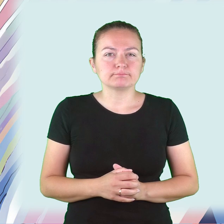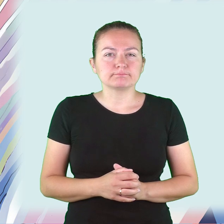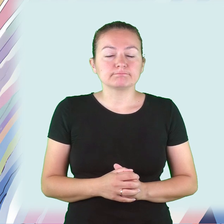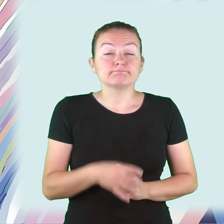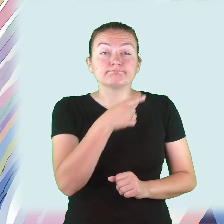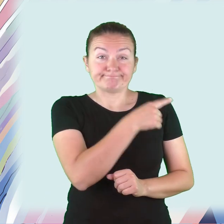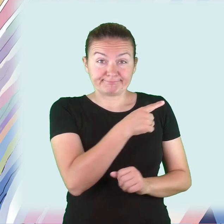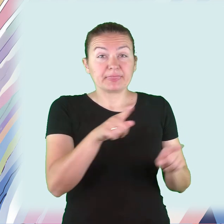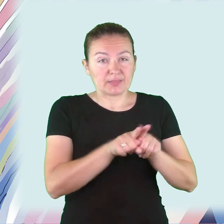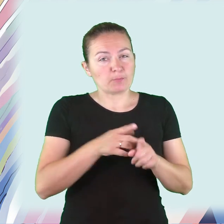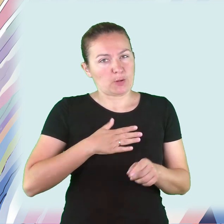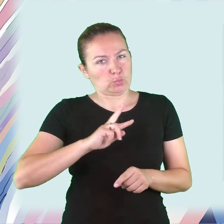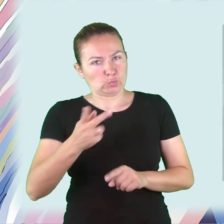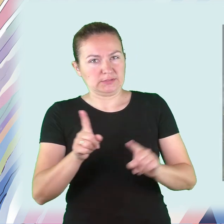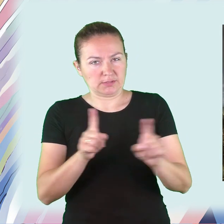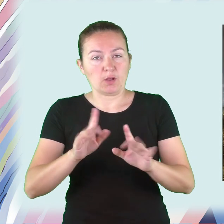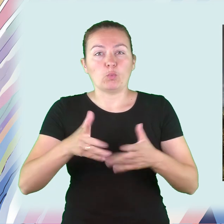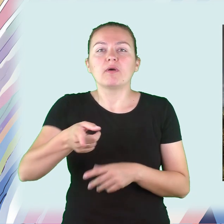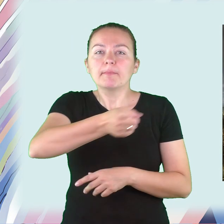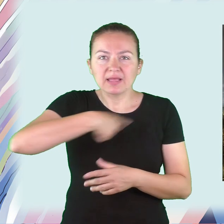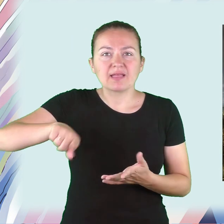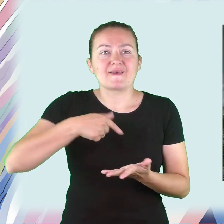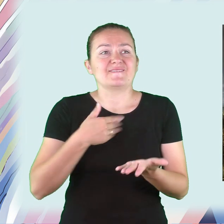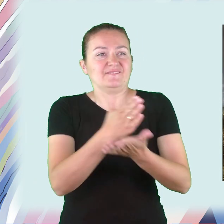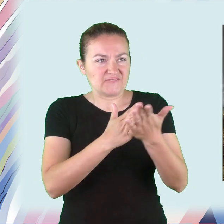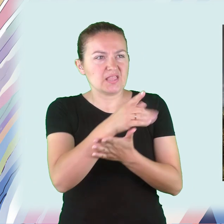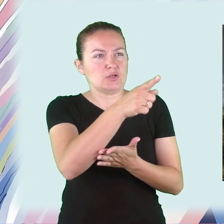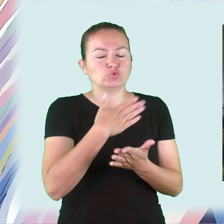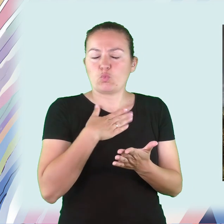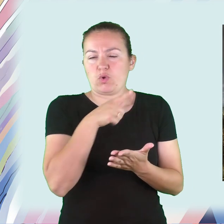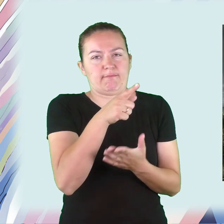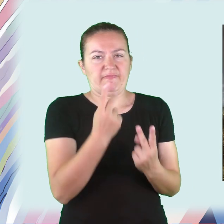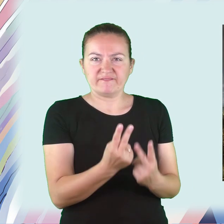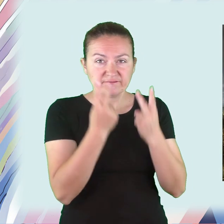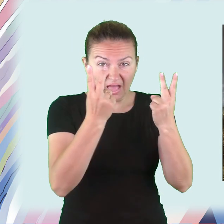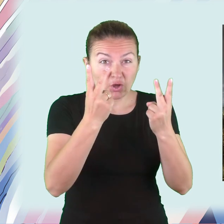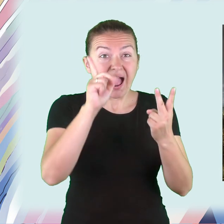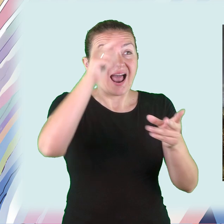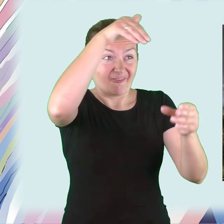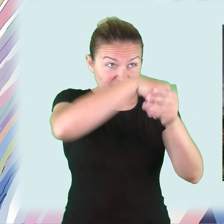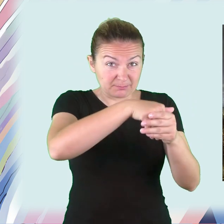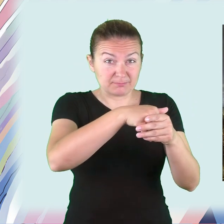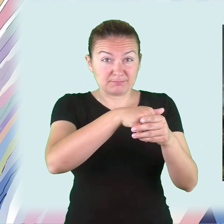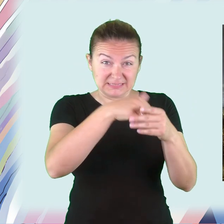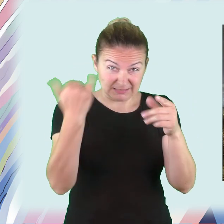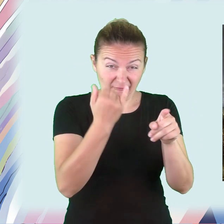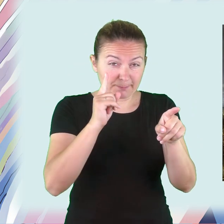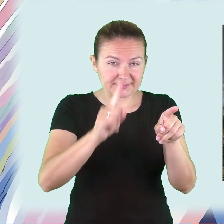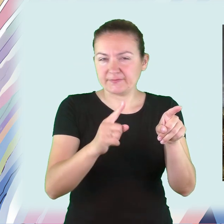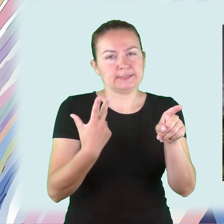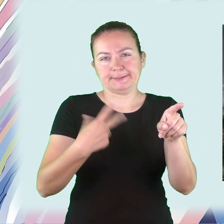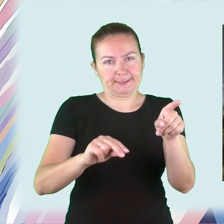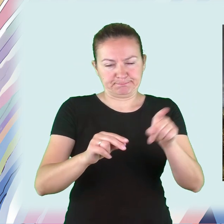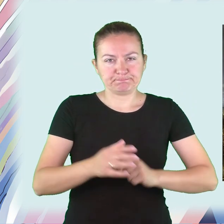Mit to także coś, w co wierzymy, co jest dla nas ważne, a co nie zawsze jest prawdą.